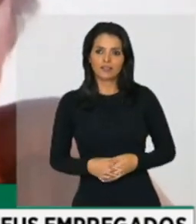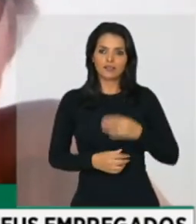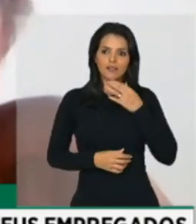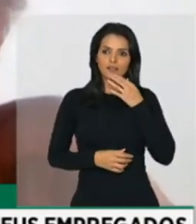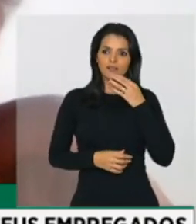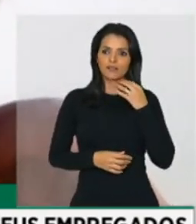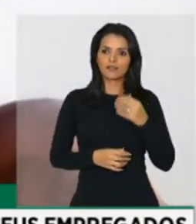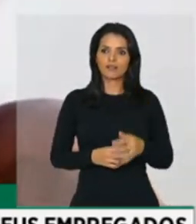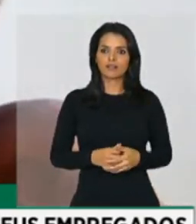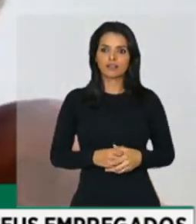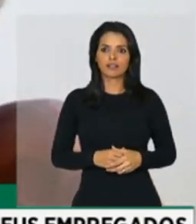PRESIDENTE... SOLICITAR A V.EXA., SE FOR POSSÍVEL, QUE